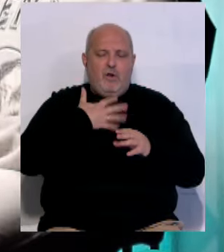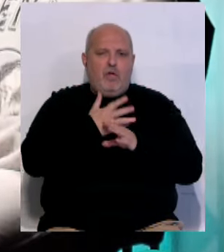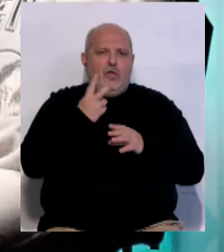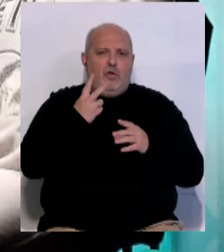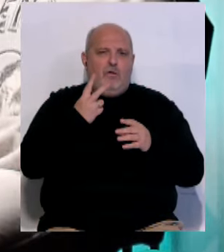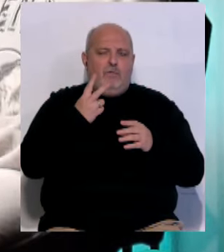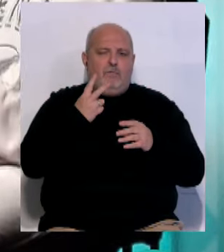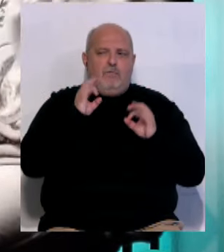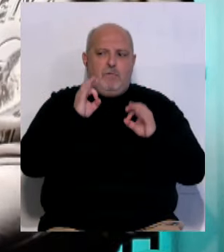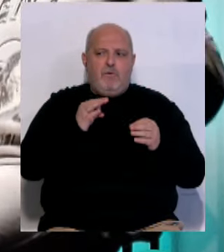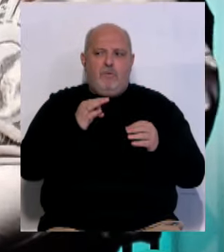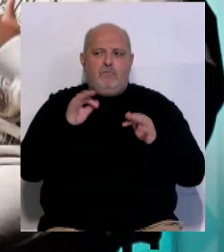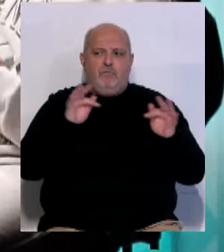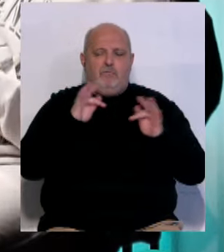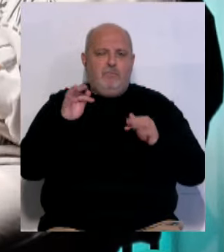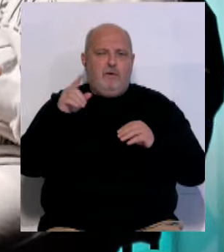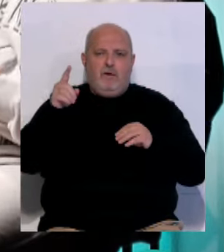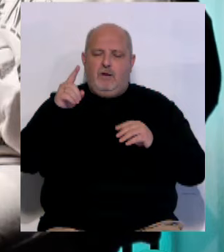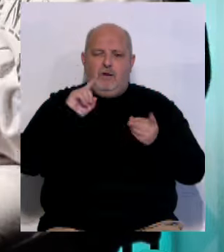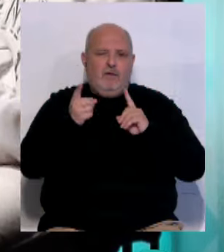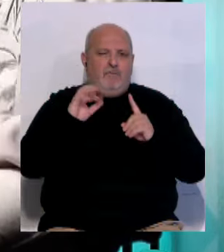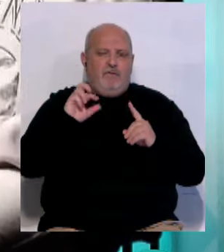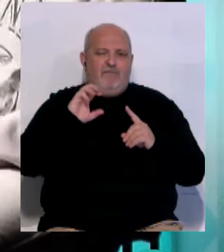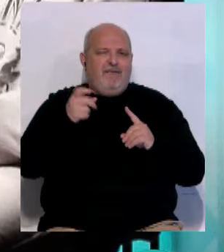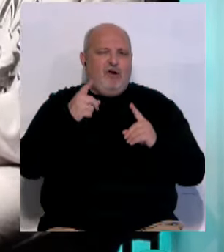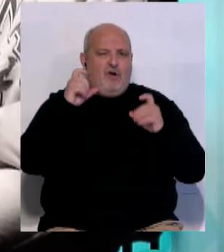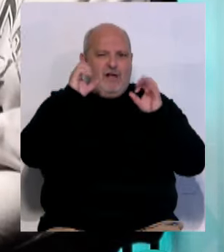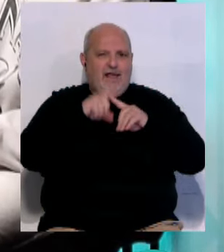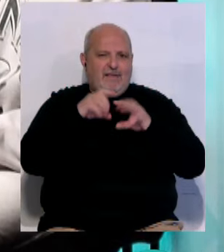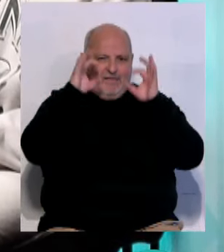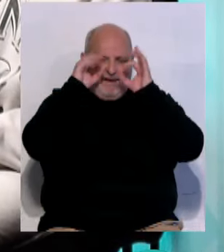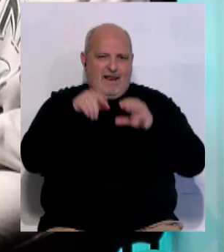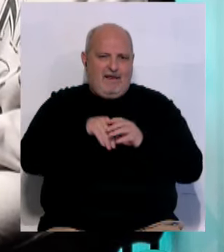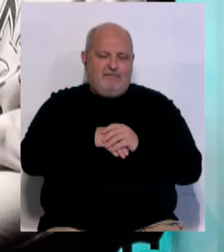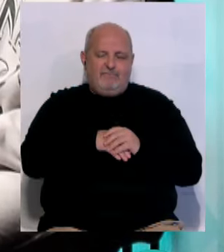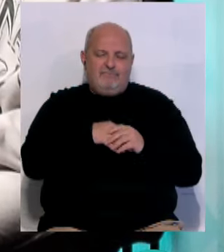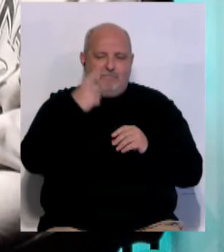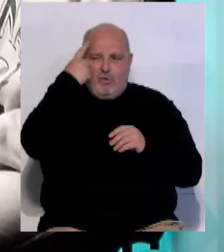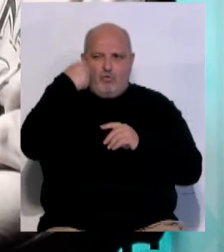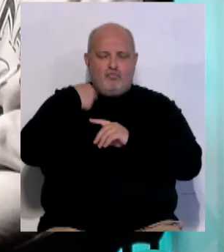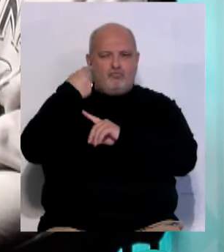el mismo campo por el lado contrario donde estoy la cera o sea lateral izquierdo y lateral derecho